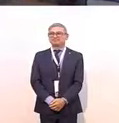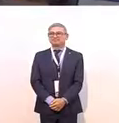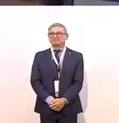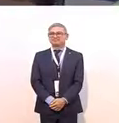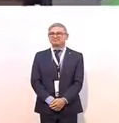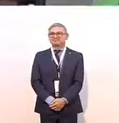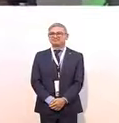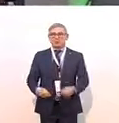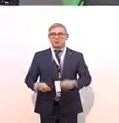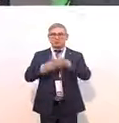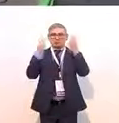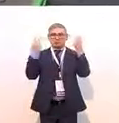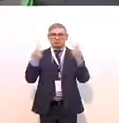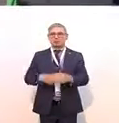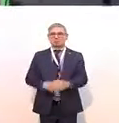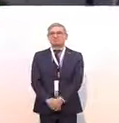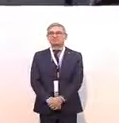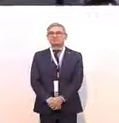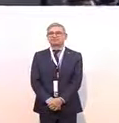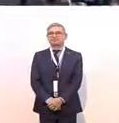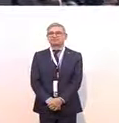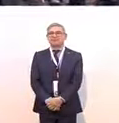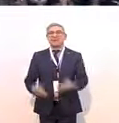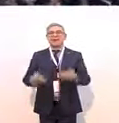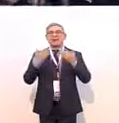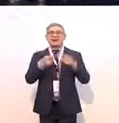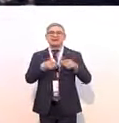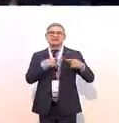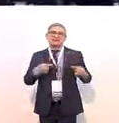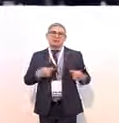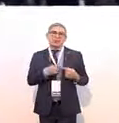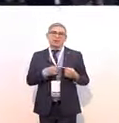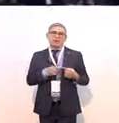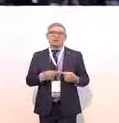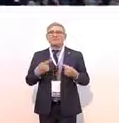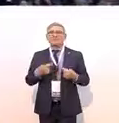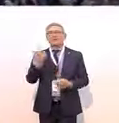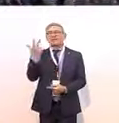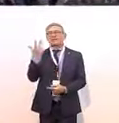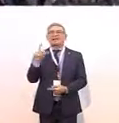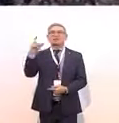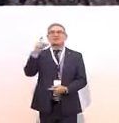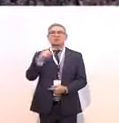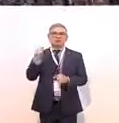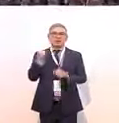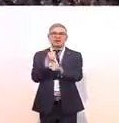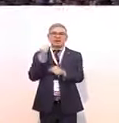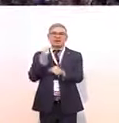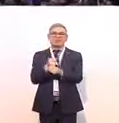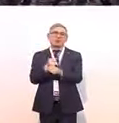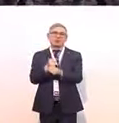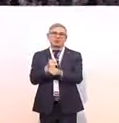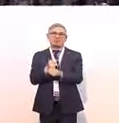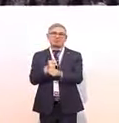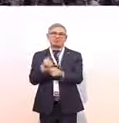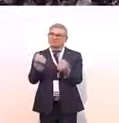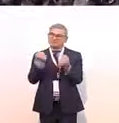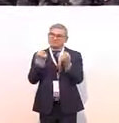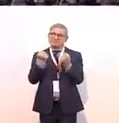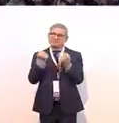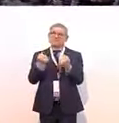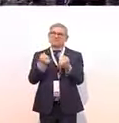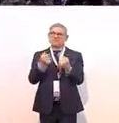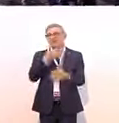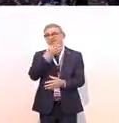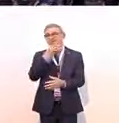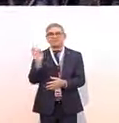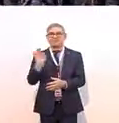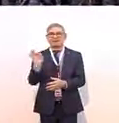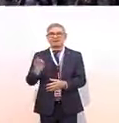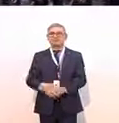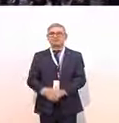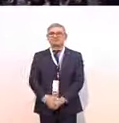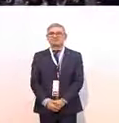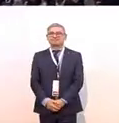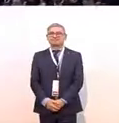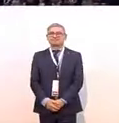Buongiorno e grazie di cuore per questi tre giorni di lavoro così intensi e belli. Grazie